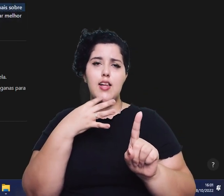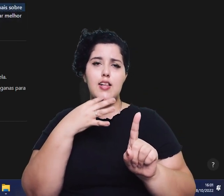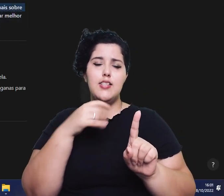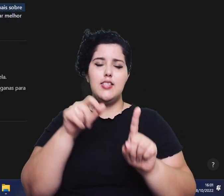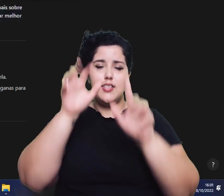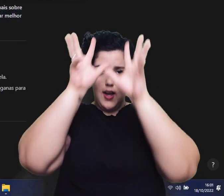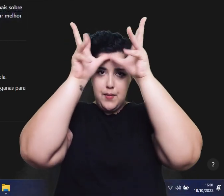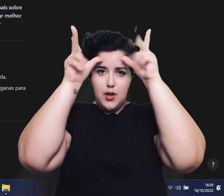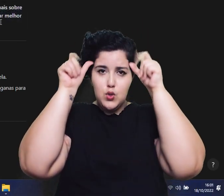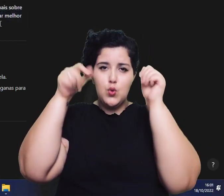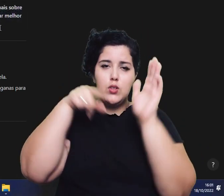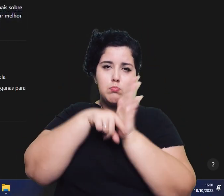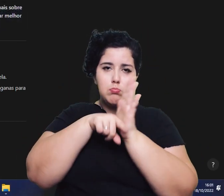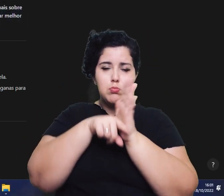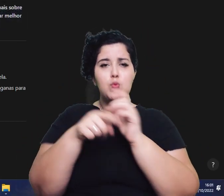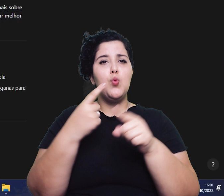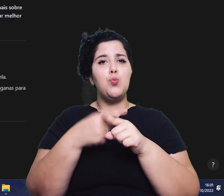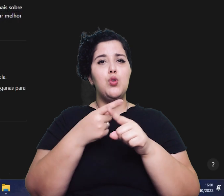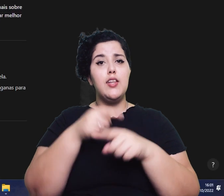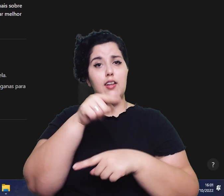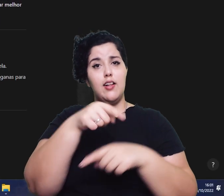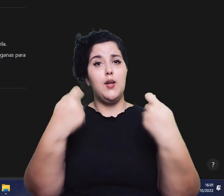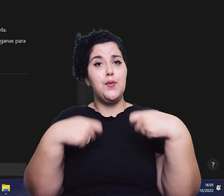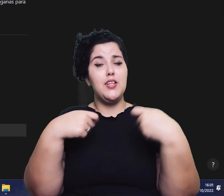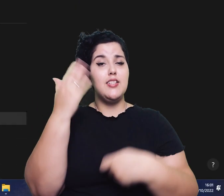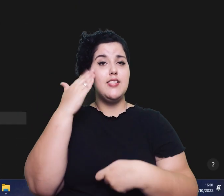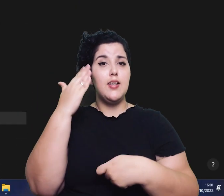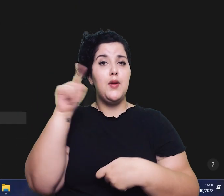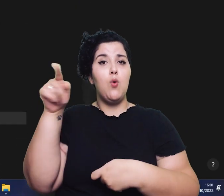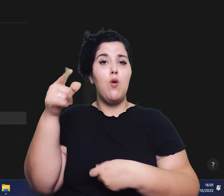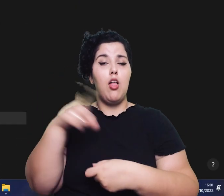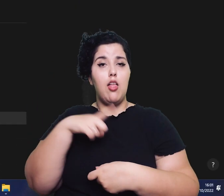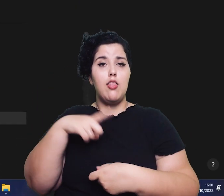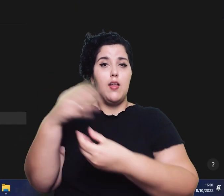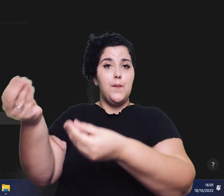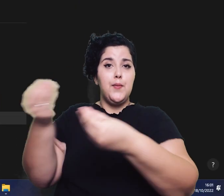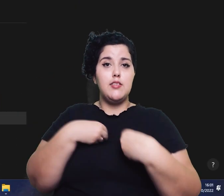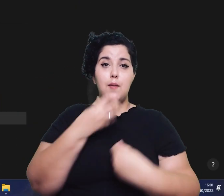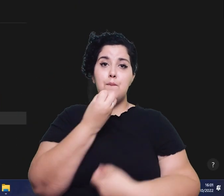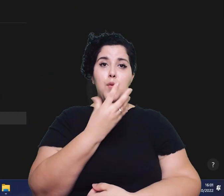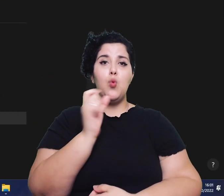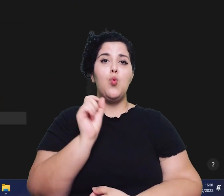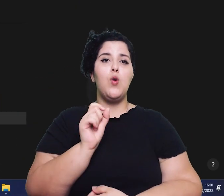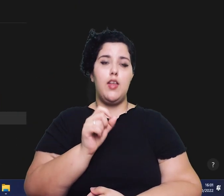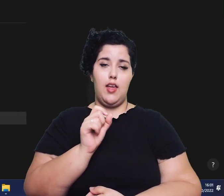Amazônia? No caso aqui dela, pra usar melhor o que a Amazônia tem a oferecer. Aqui também conhecer mais objetivos,